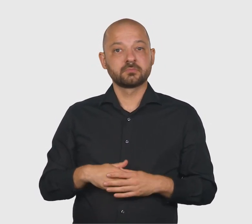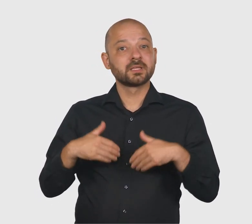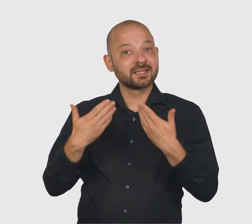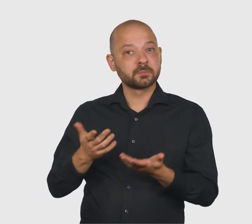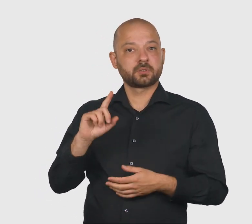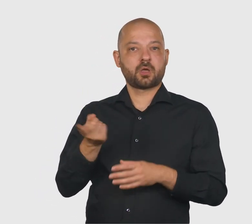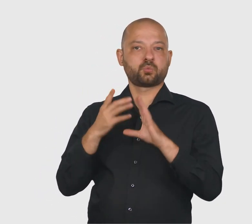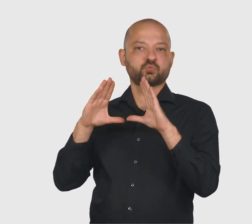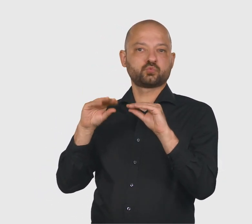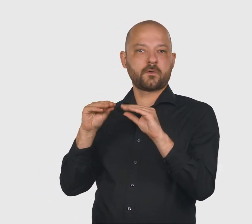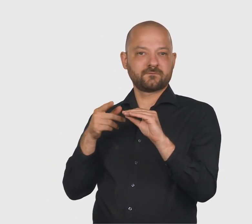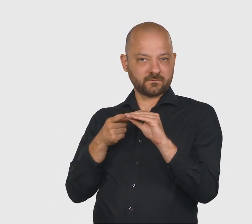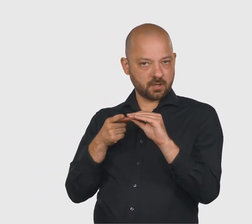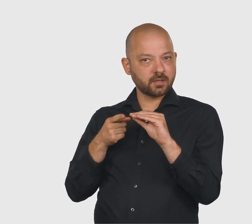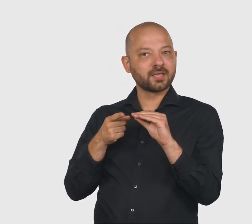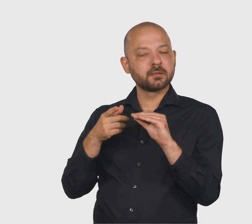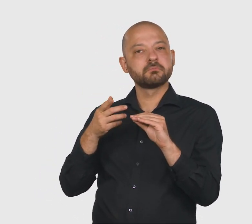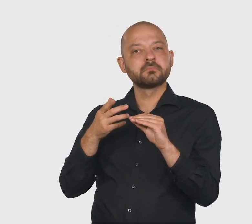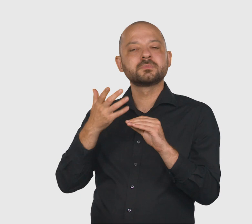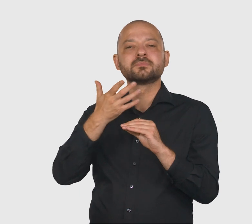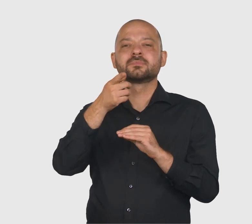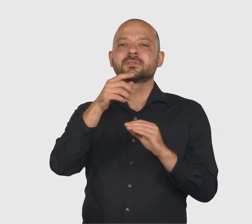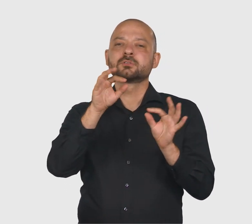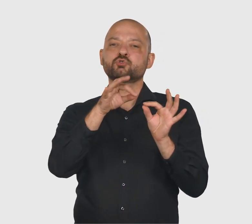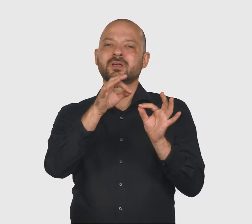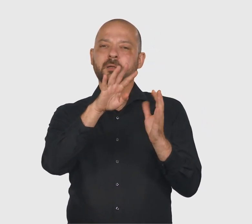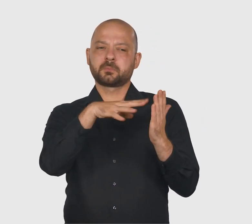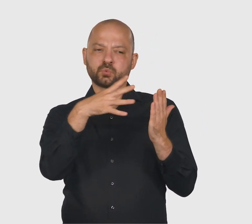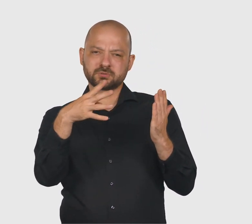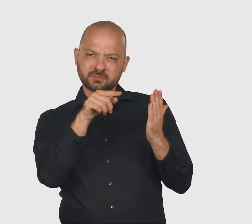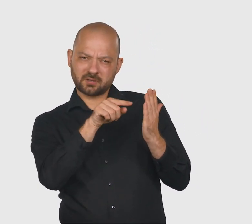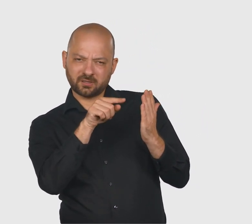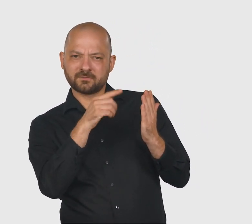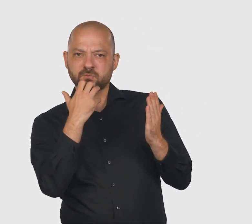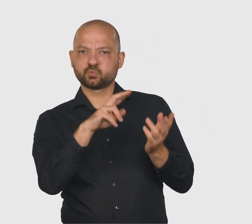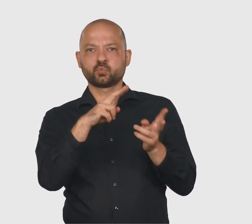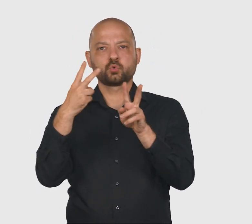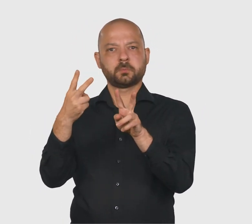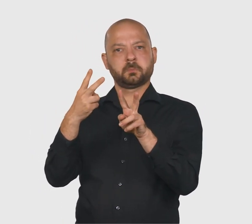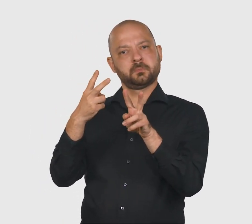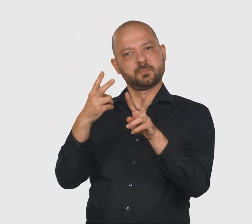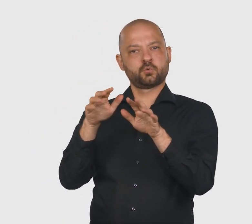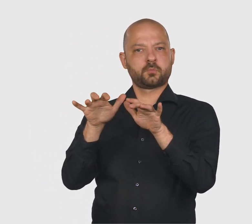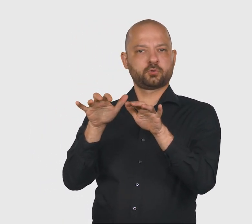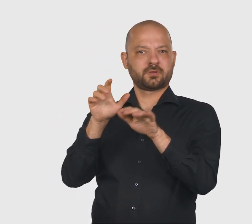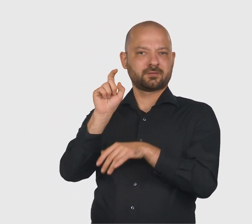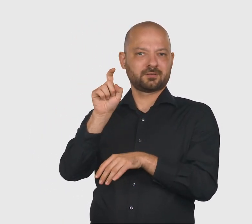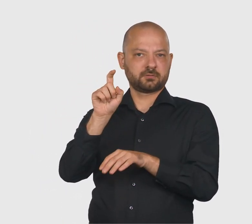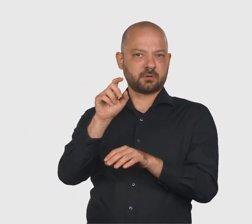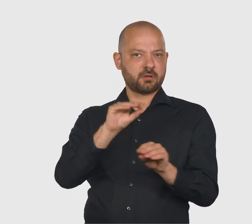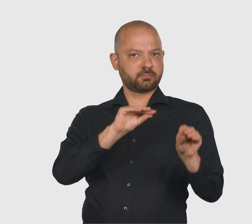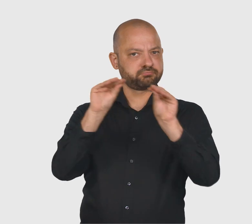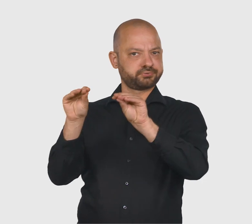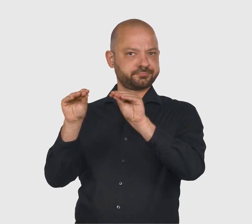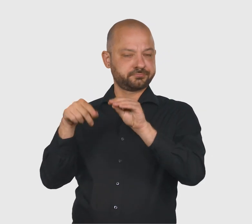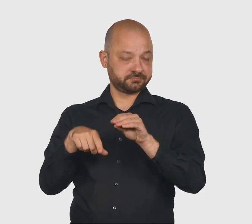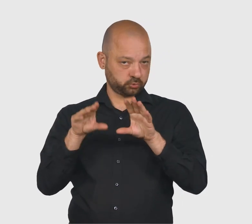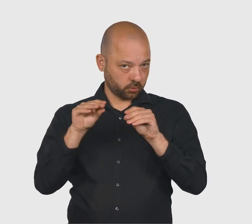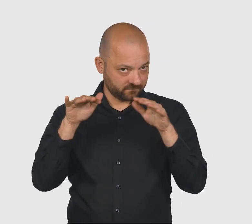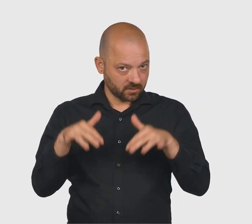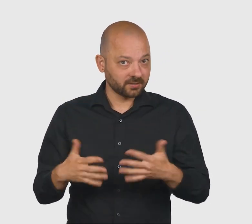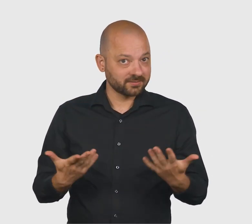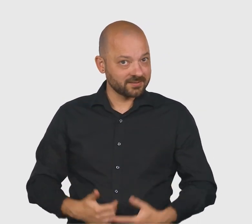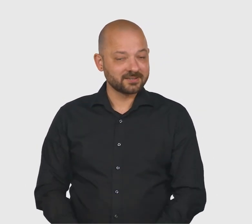Es gibt auch Software, um Stickmuster zu digitalisieren.